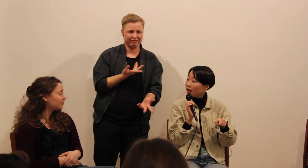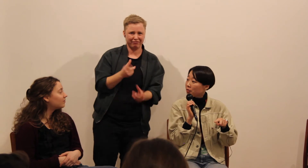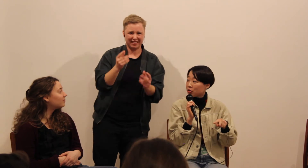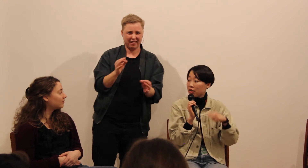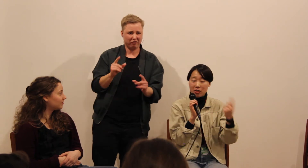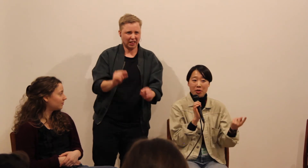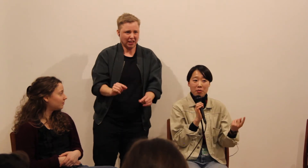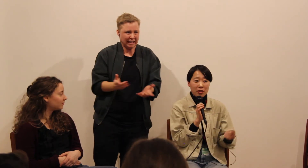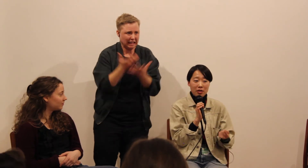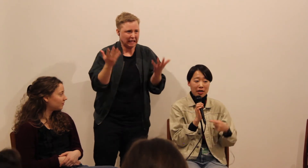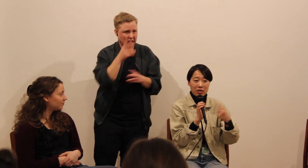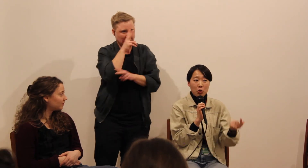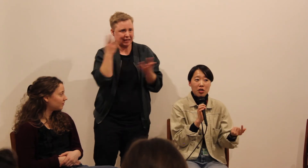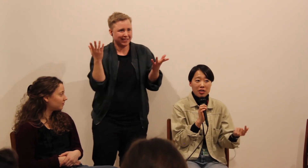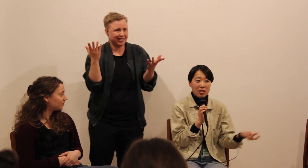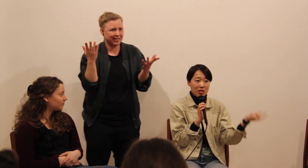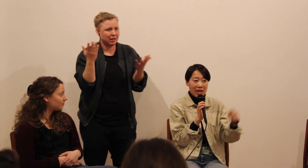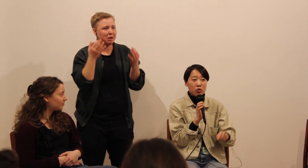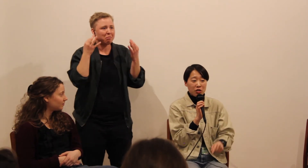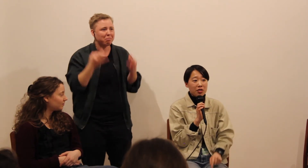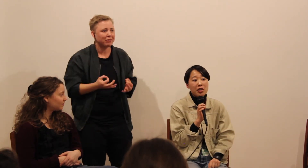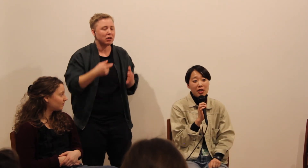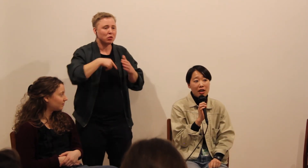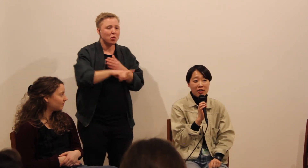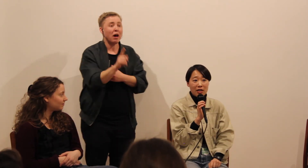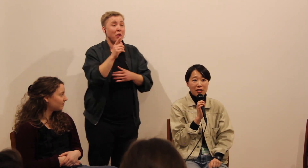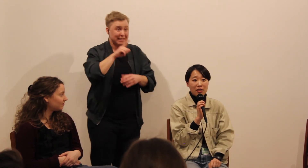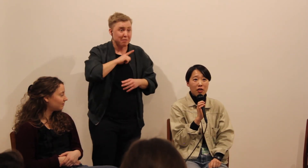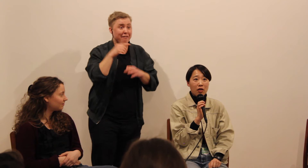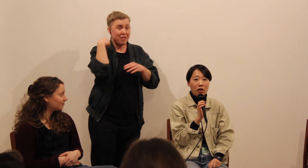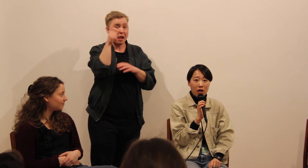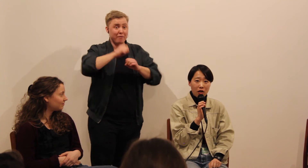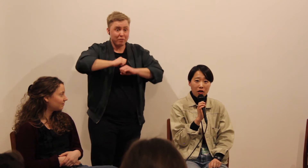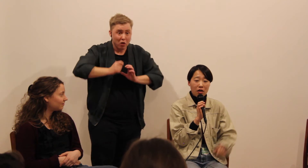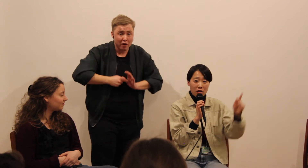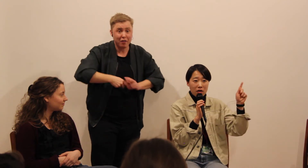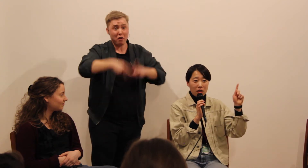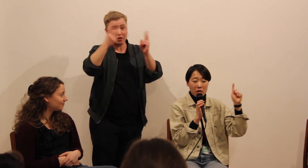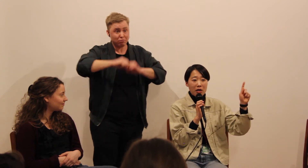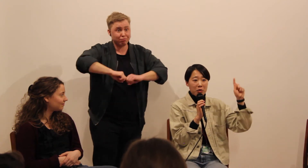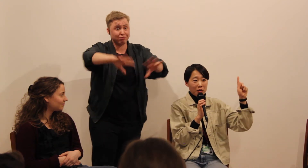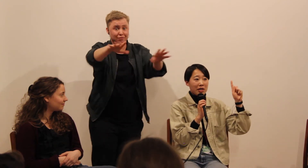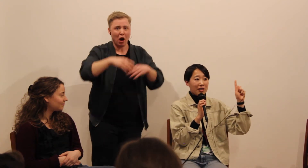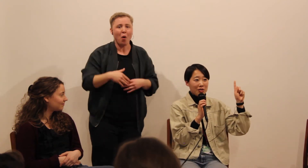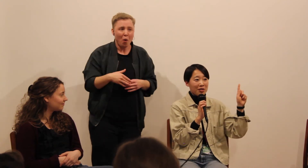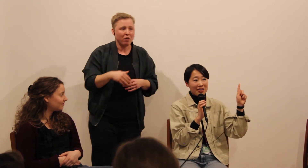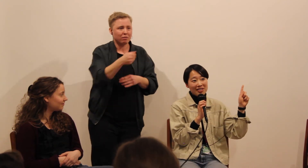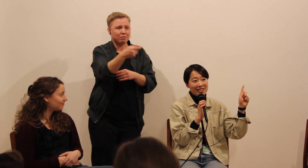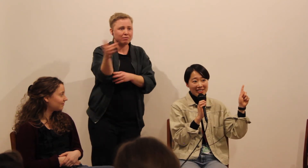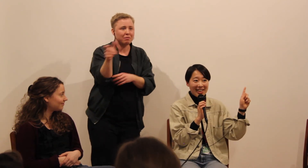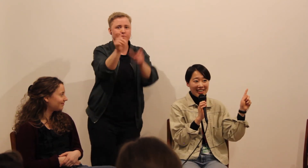die zum Screening kamen und sagten: "Oh vielleicht bin ich auch ein CODA."